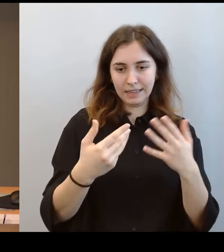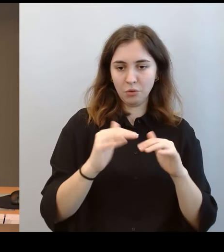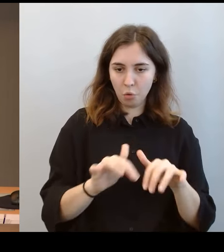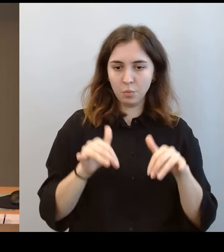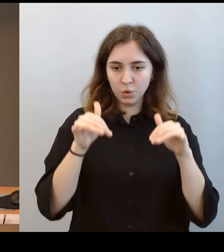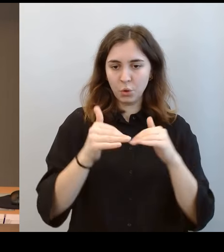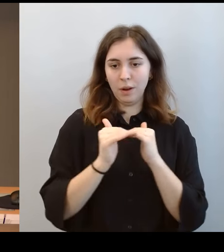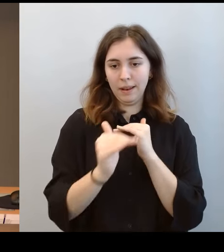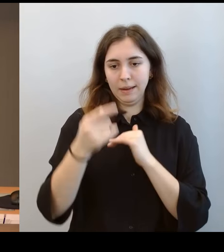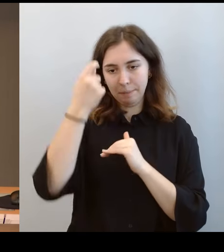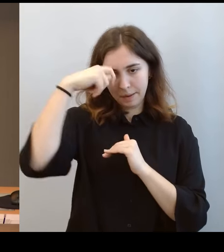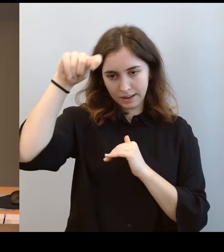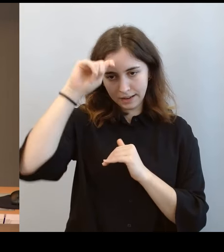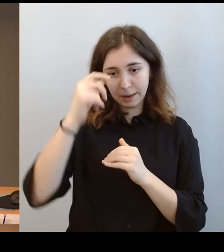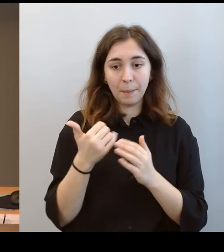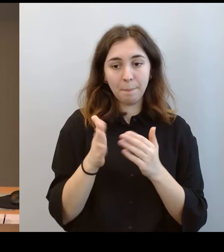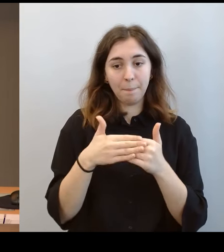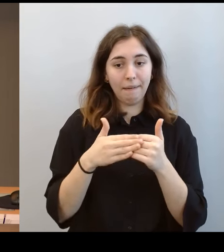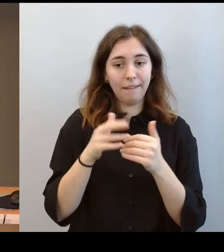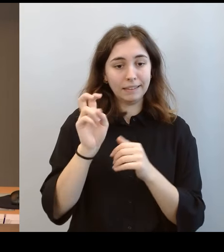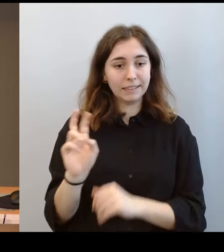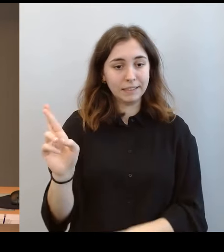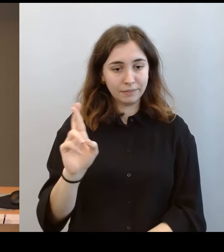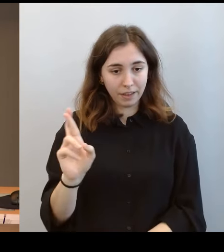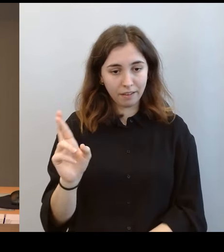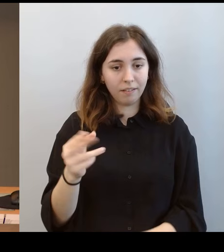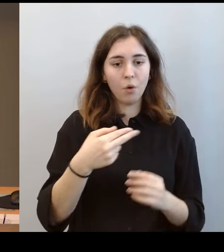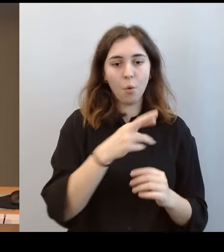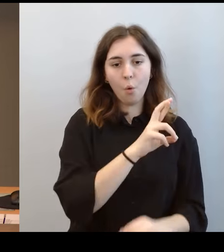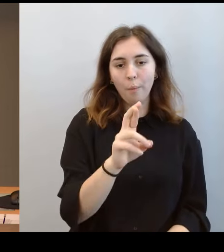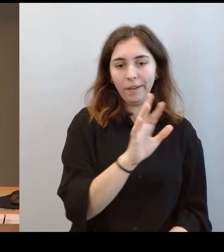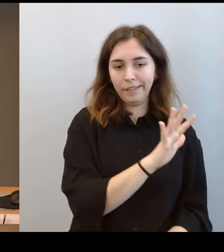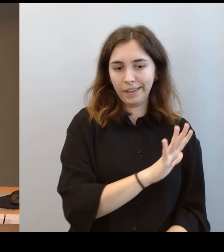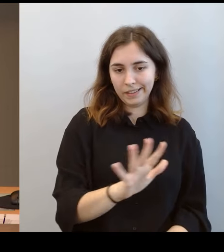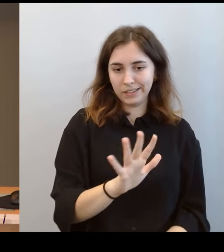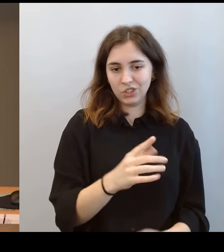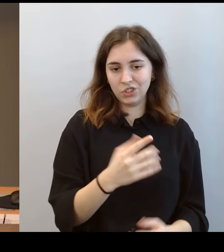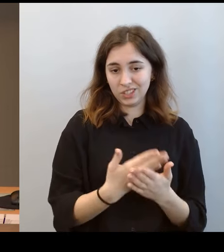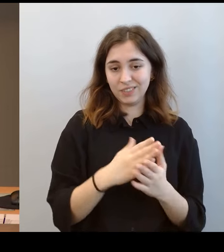Herr Abgeordneter Robert Eschricht, von den abgegebenen 145 Stimmen ist eine ungültig.